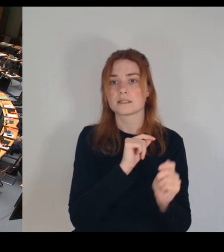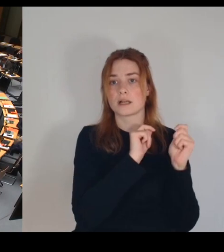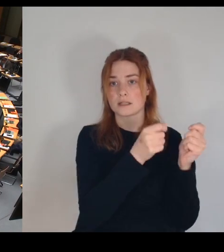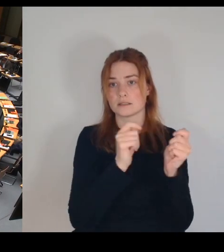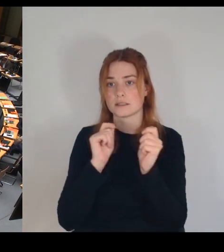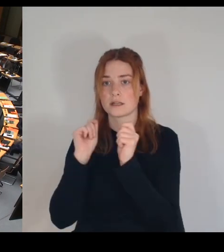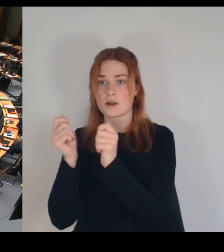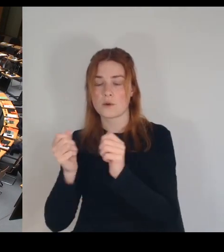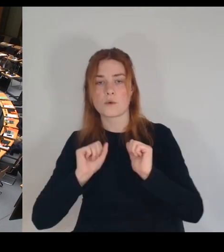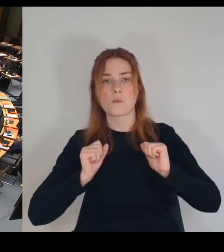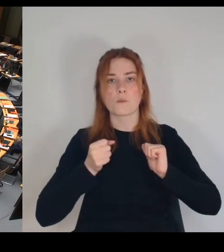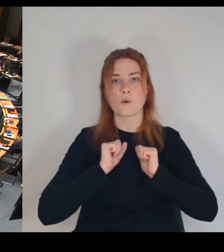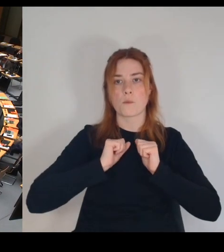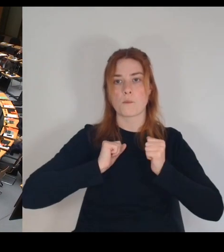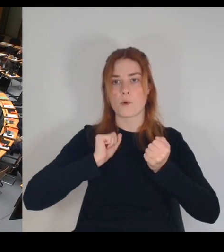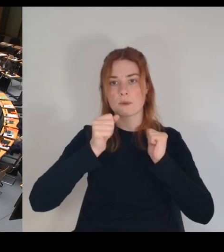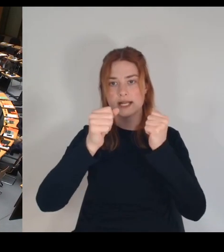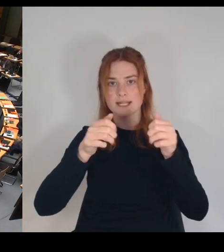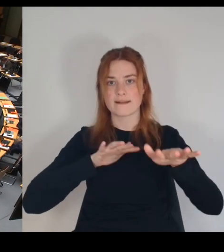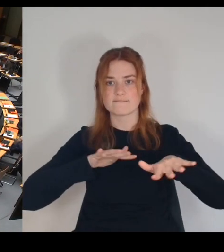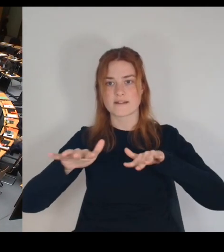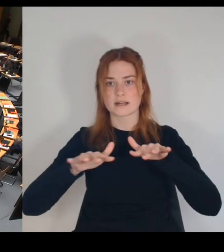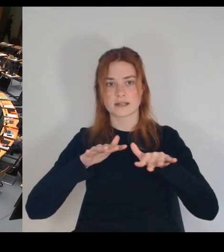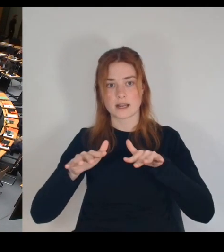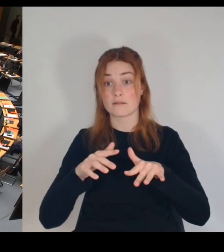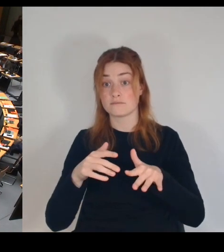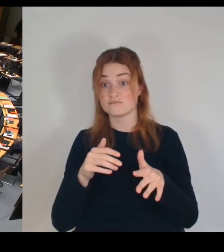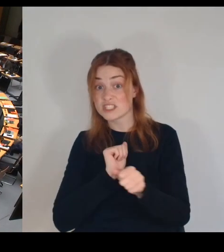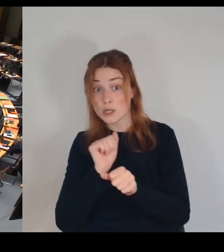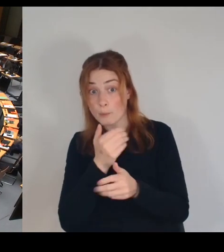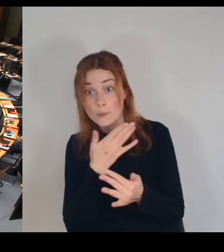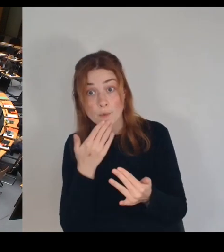Dann verfahren wir so Ich rufe dann auf die laufende Nummer 4:04.